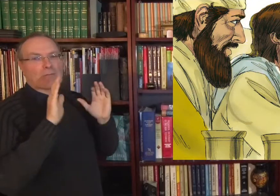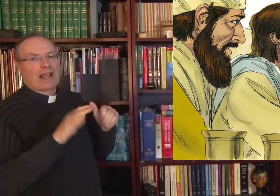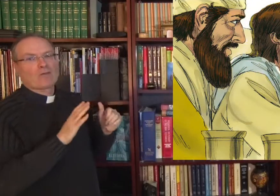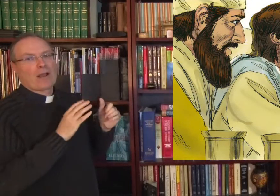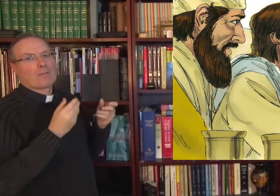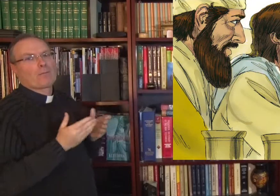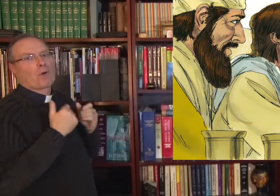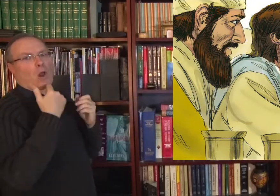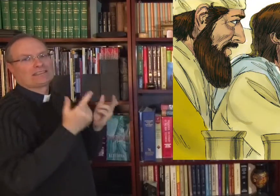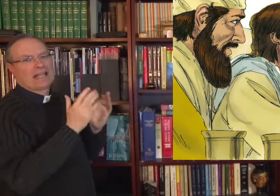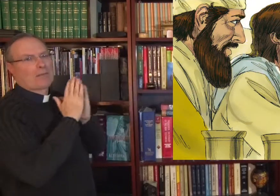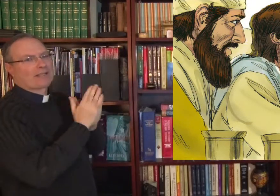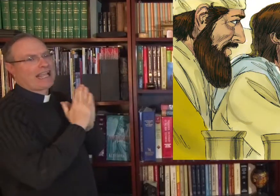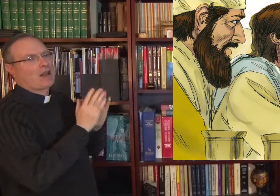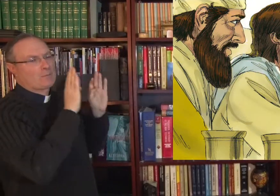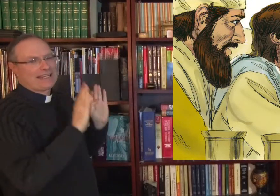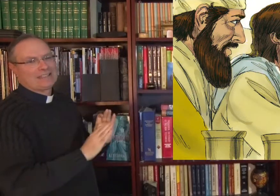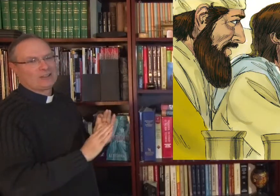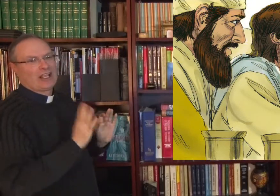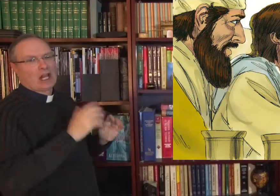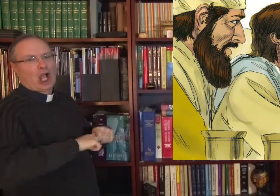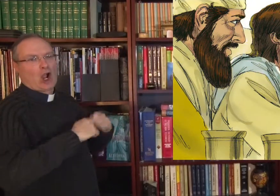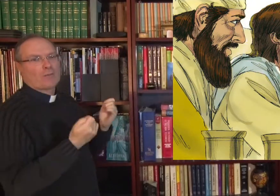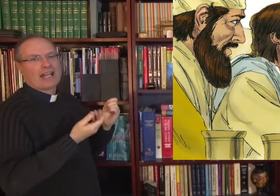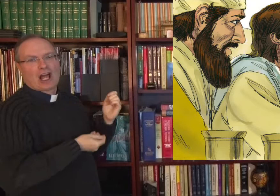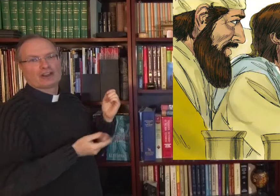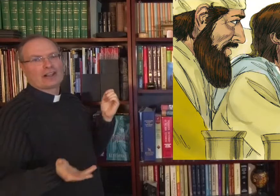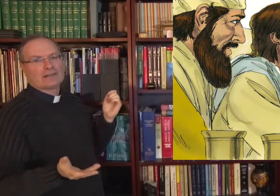après avoir prononcé la prière de bénédiction, il le rompit et le leur donna.